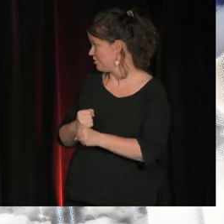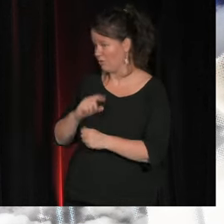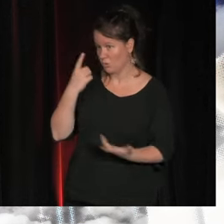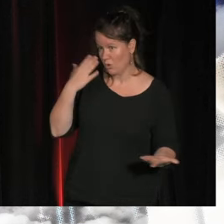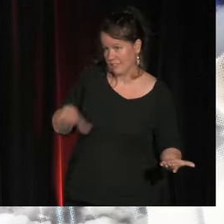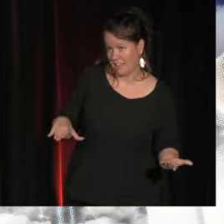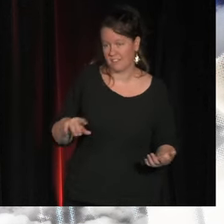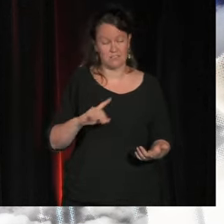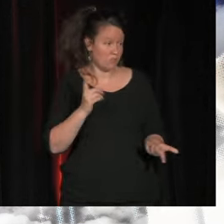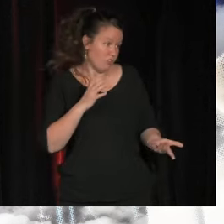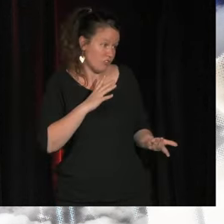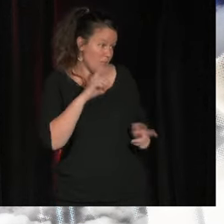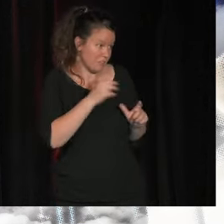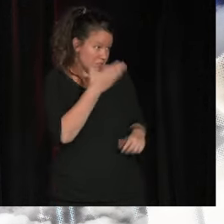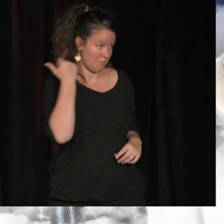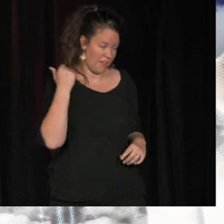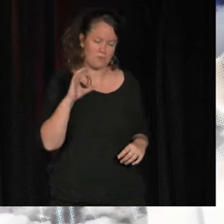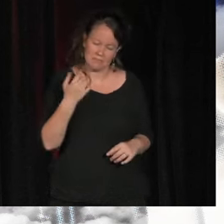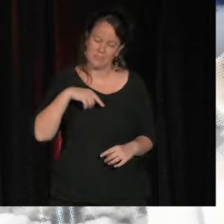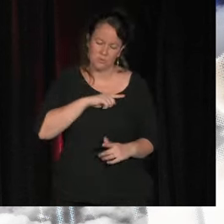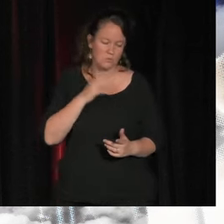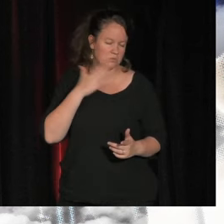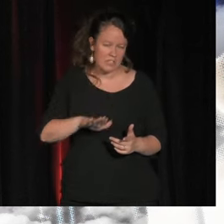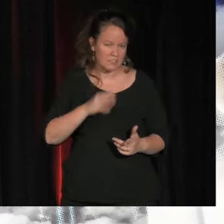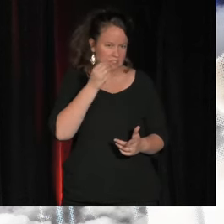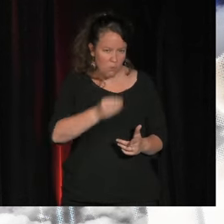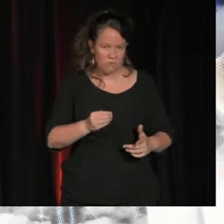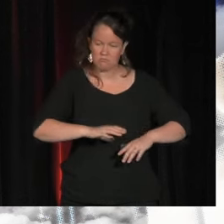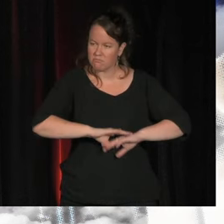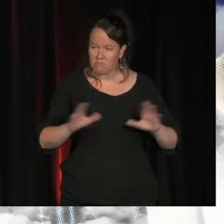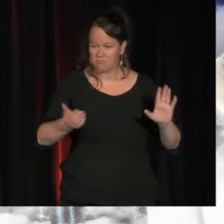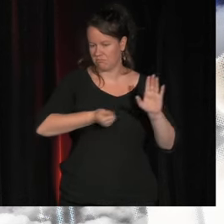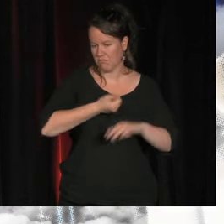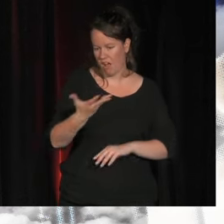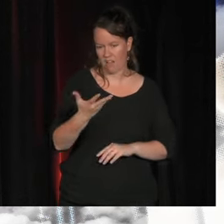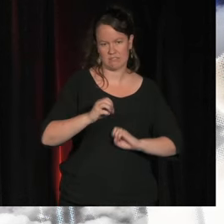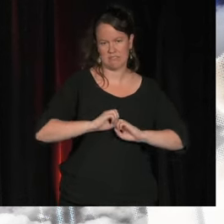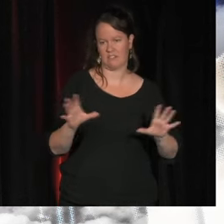Non, mais nous, dans l'industrie, c'est bon, on a accepté l'idée que c'était un art et basta. On s'en fout de cette question en fait aujourd'hui.